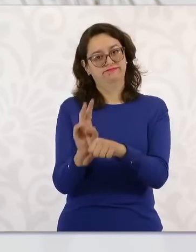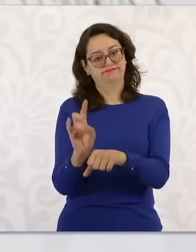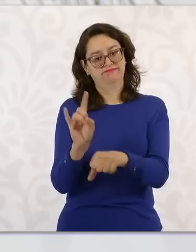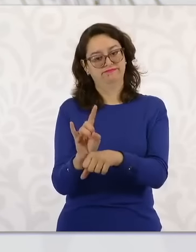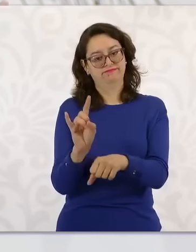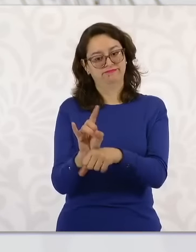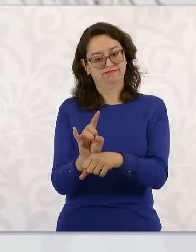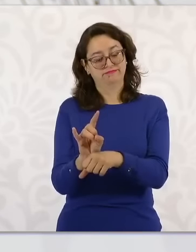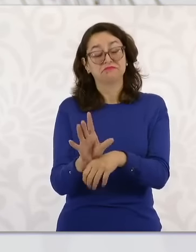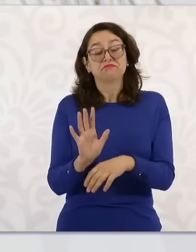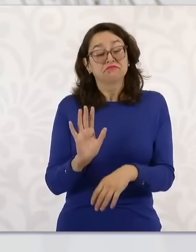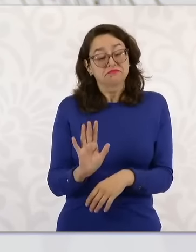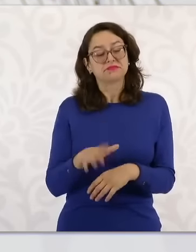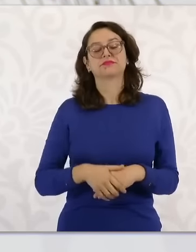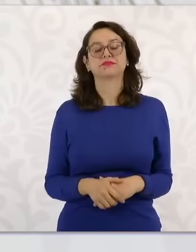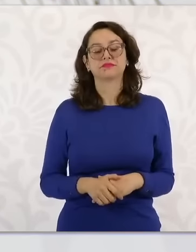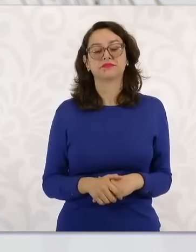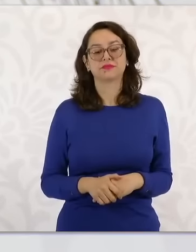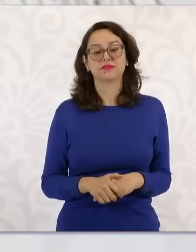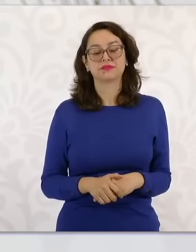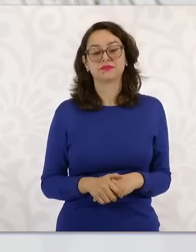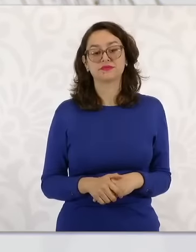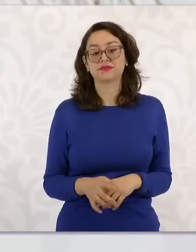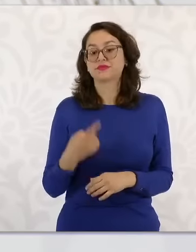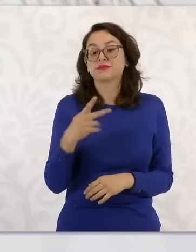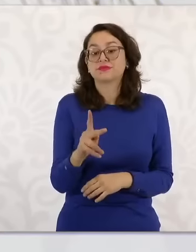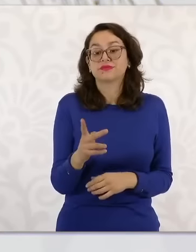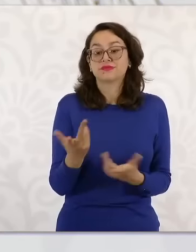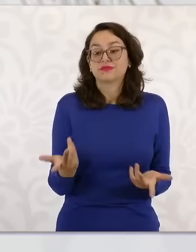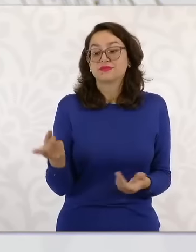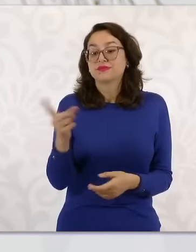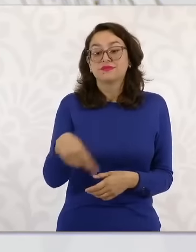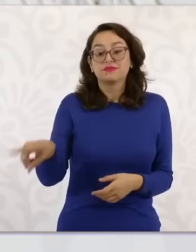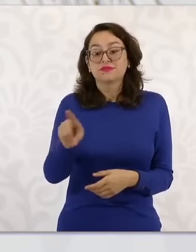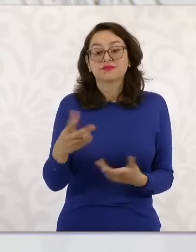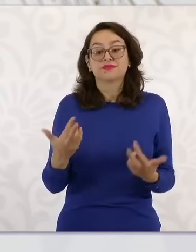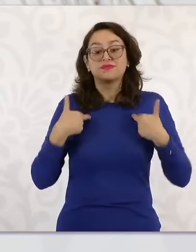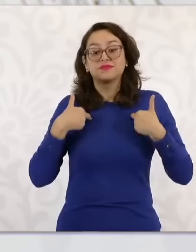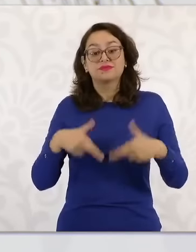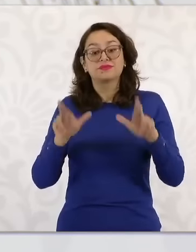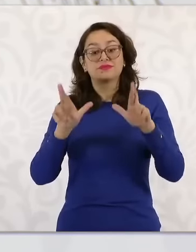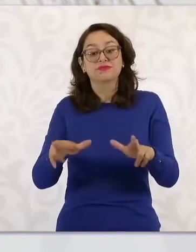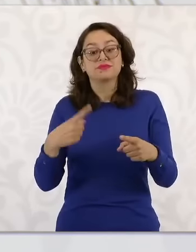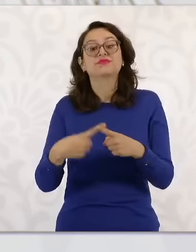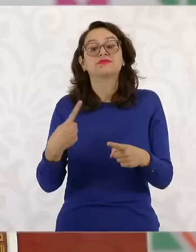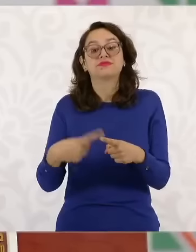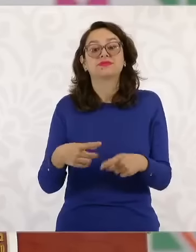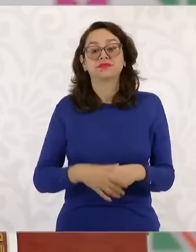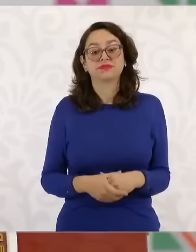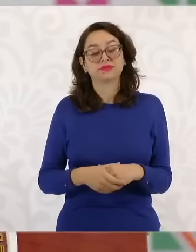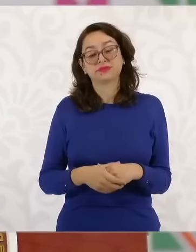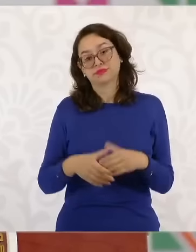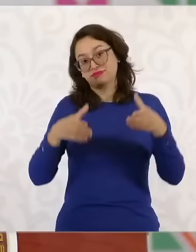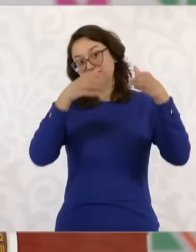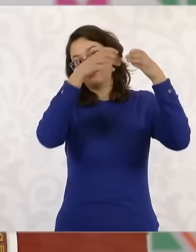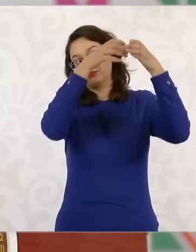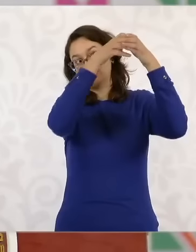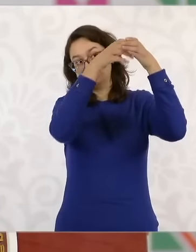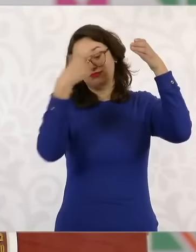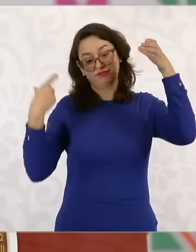Bueno, pero ¿qué es pues la representación de los intereses del viejo régimen?